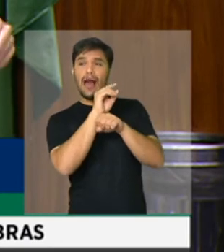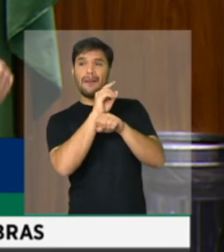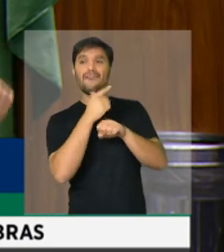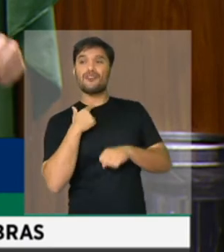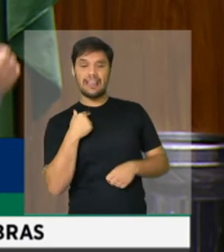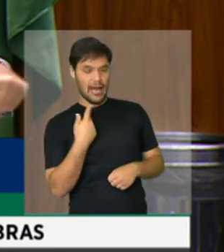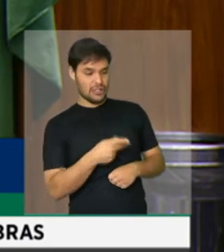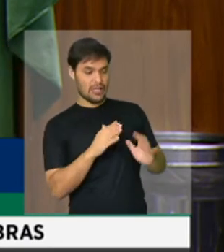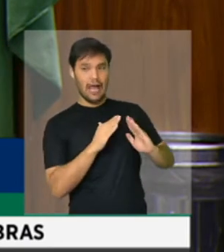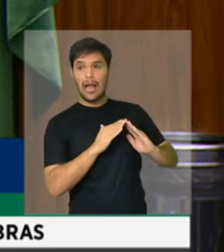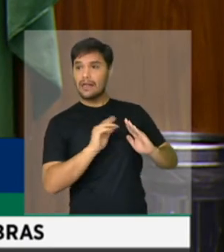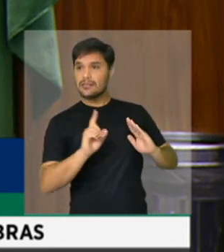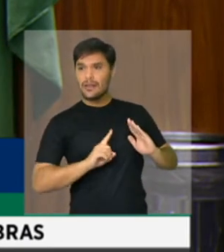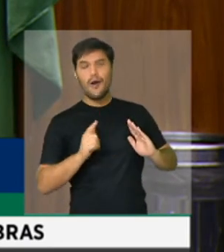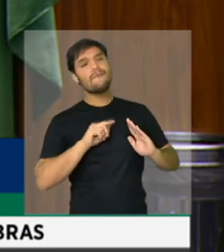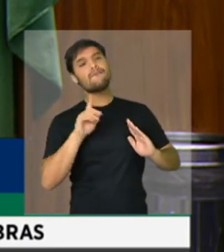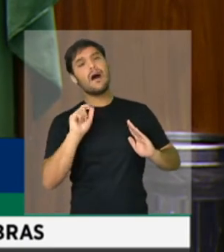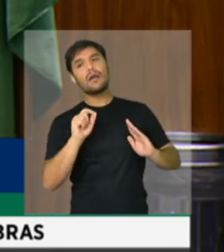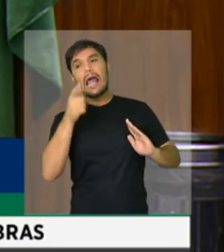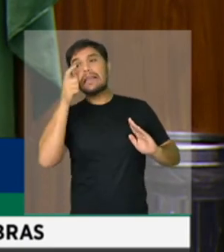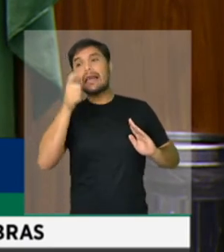RESERVAS NÃO BASEADO NO INTERESSE PÚBLICO QUE HOJE É O QUE ORIENTA AS DECISÕES DA ELETROBRAS. VAI BASEAR NO